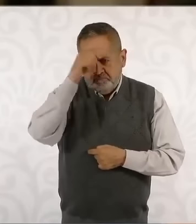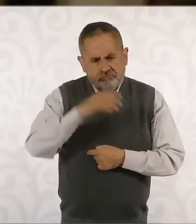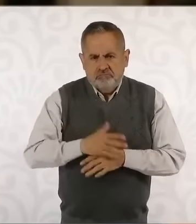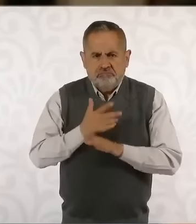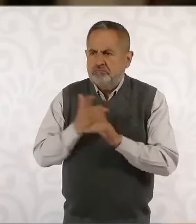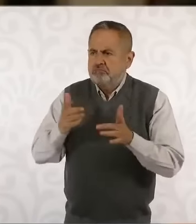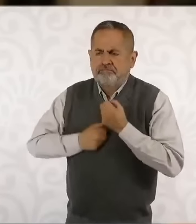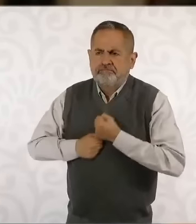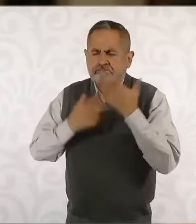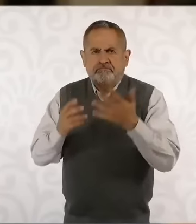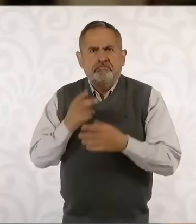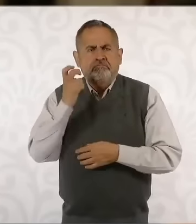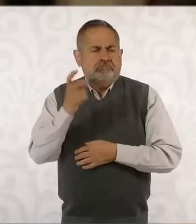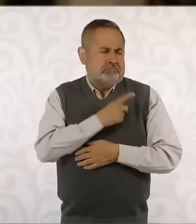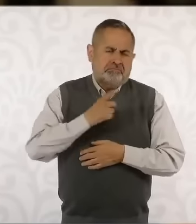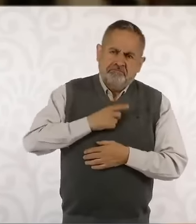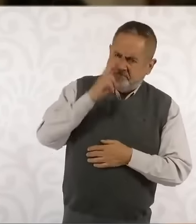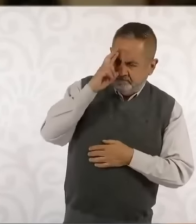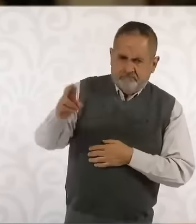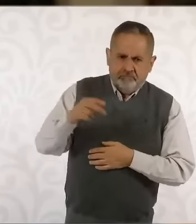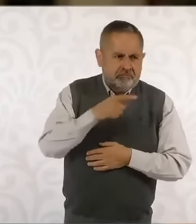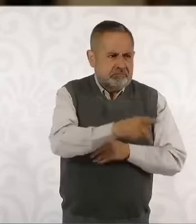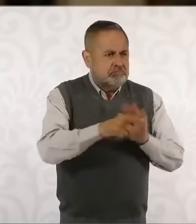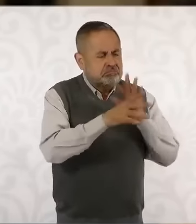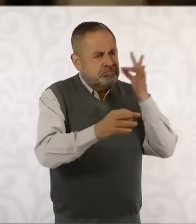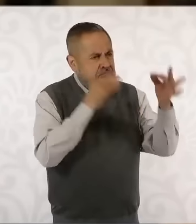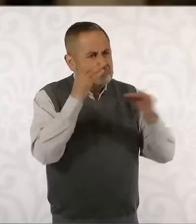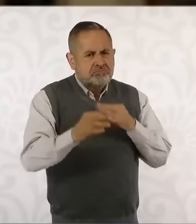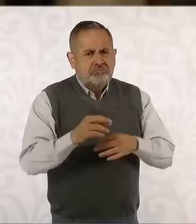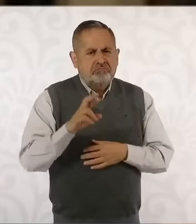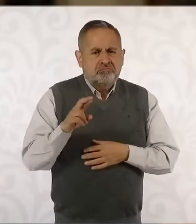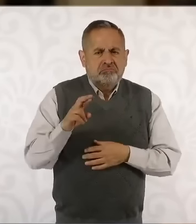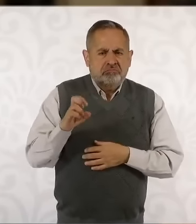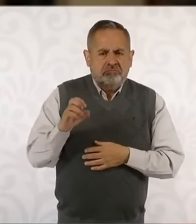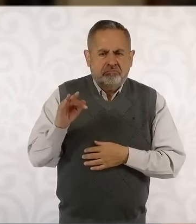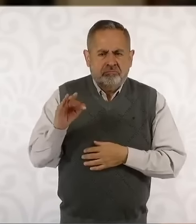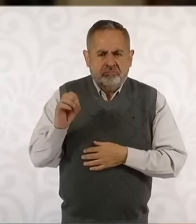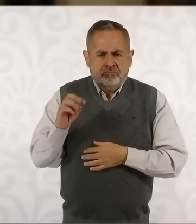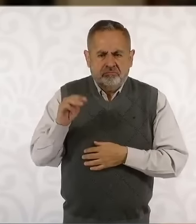libertades y del respeto, las publicaciones del periódico Reforma, definitivamente condenable. Y